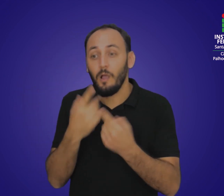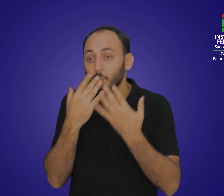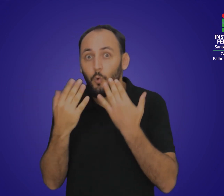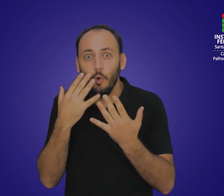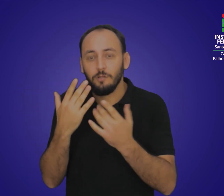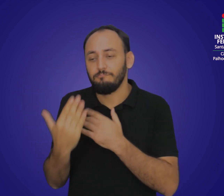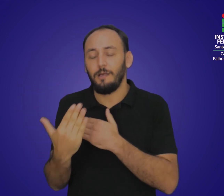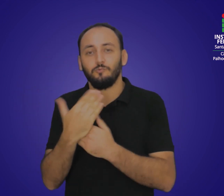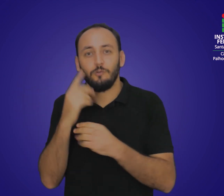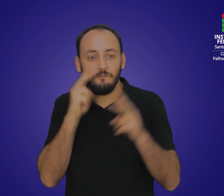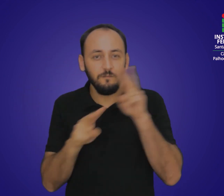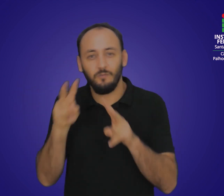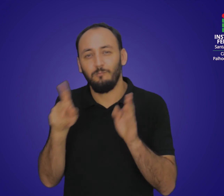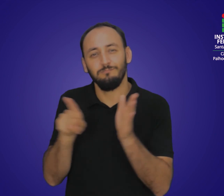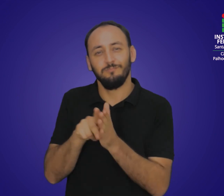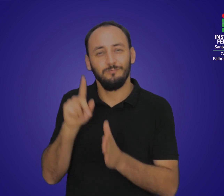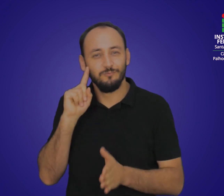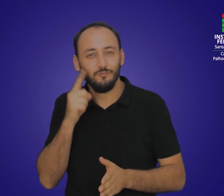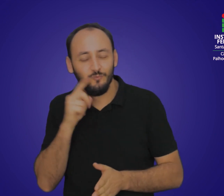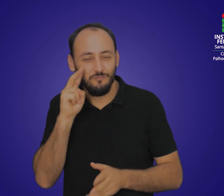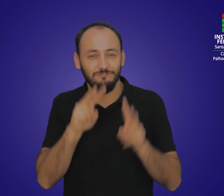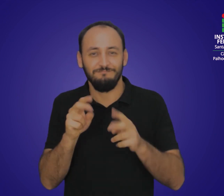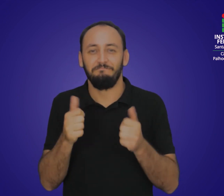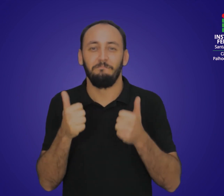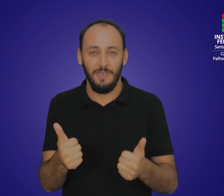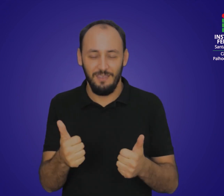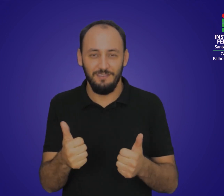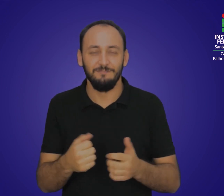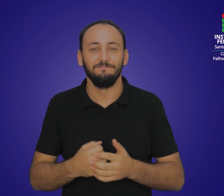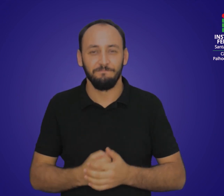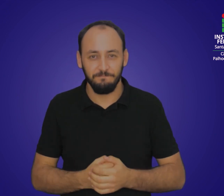procuram áreas que envolvam o campo visual.